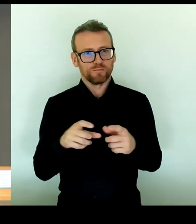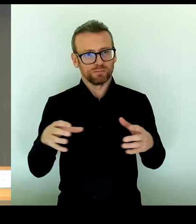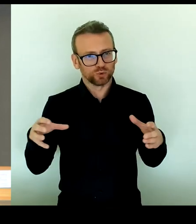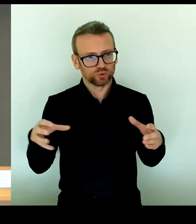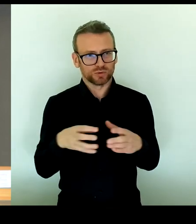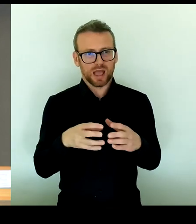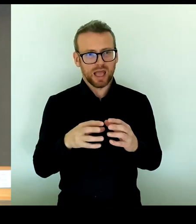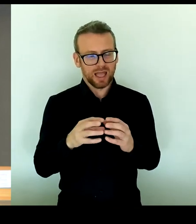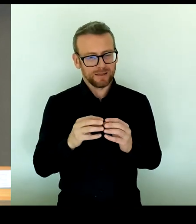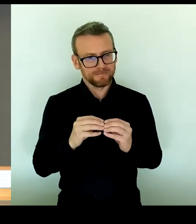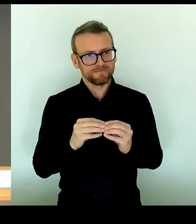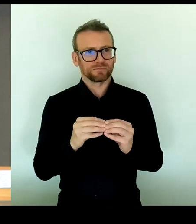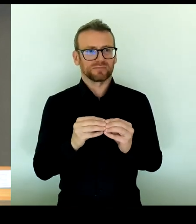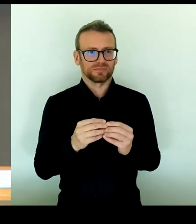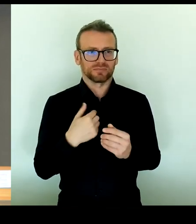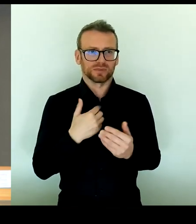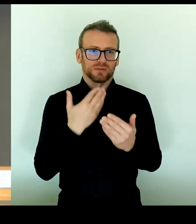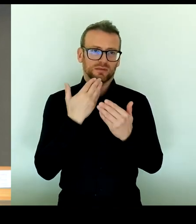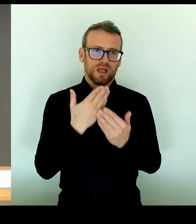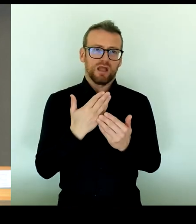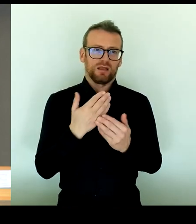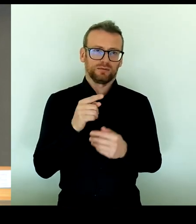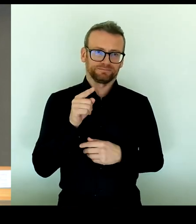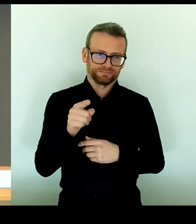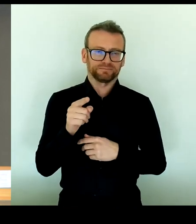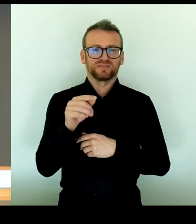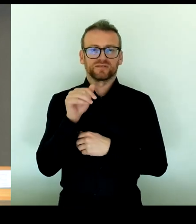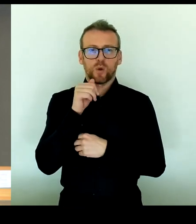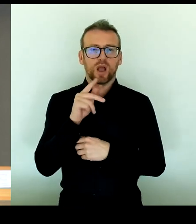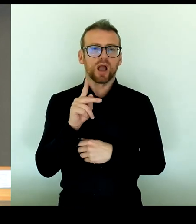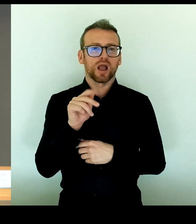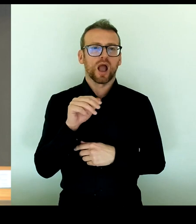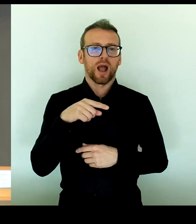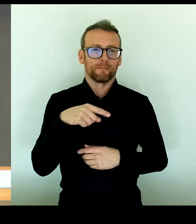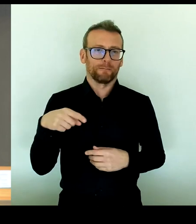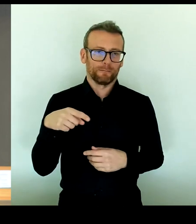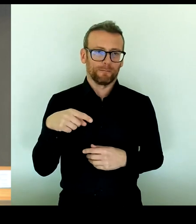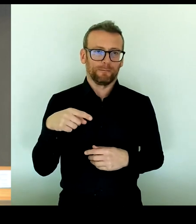Das ist die Priorität der Fraktion der CDU mit dem Tagesordnungspunkt 56